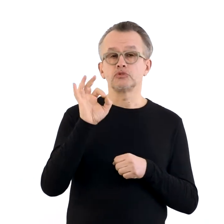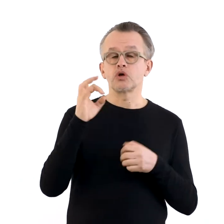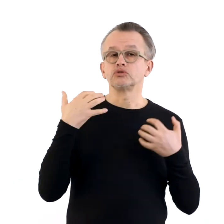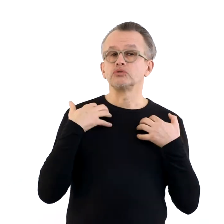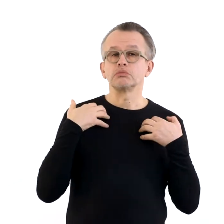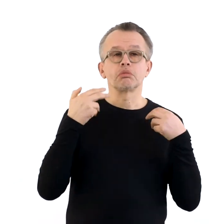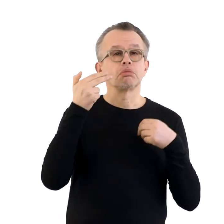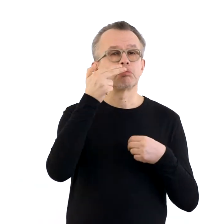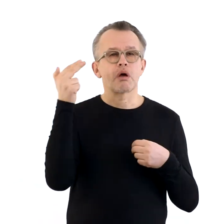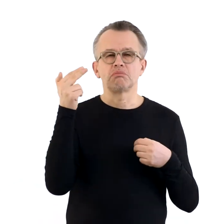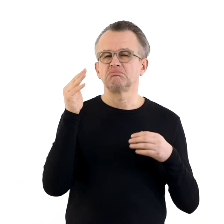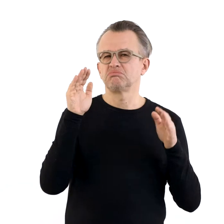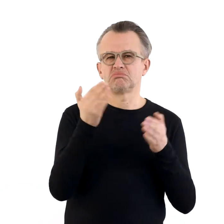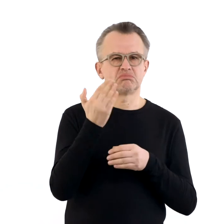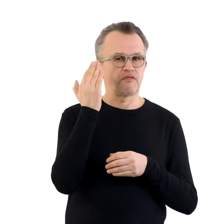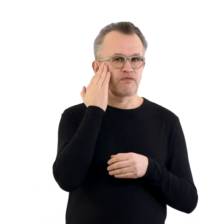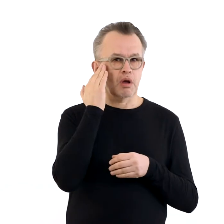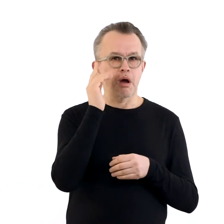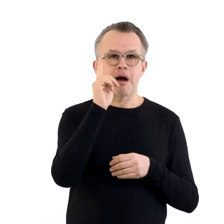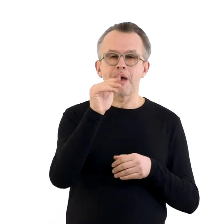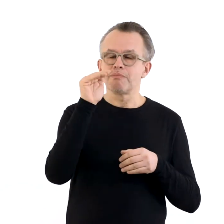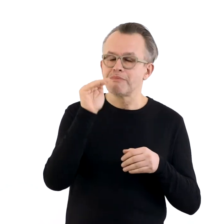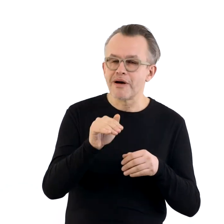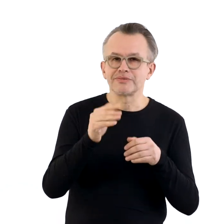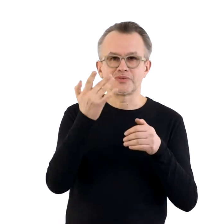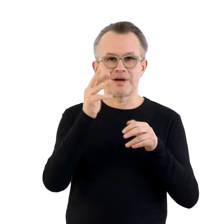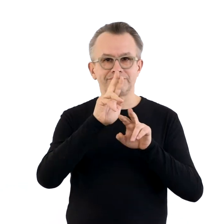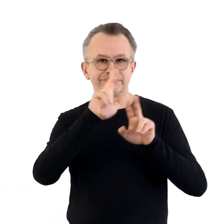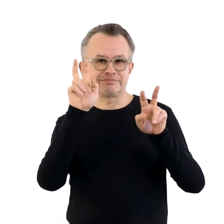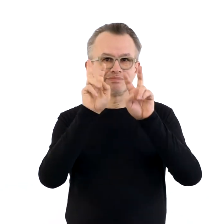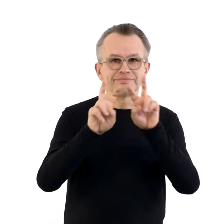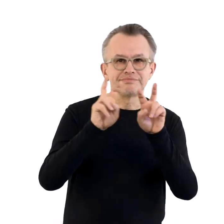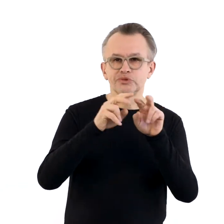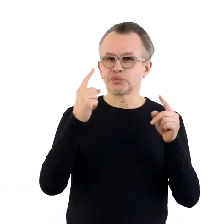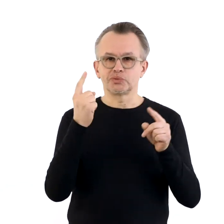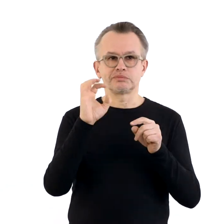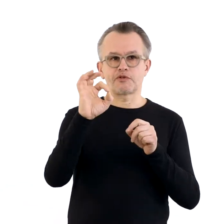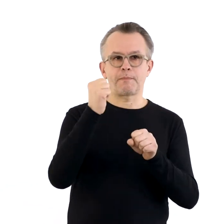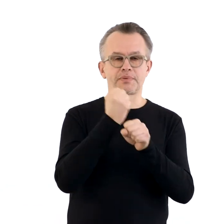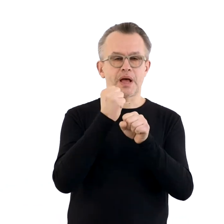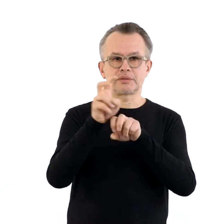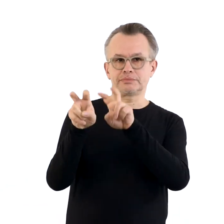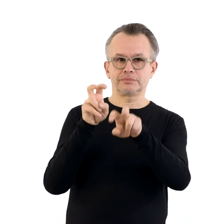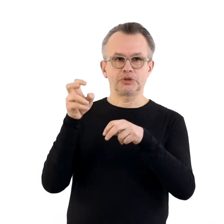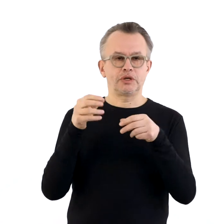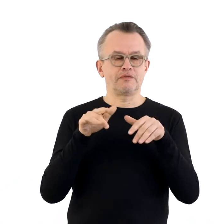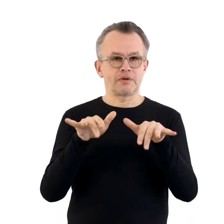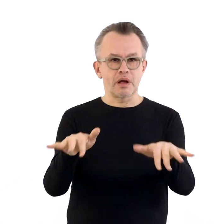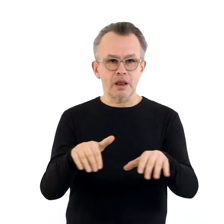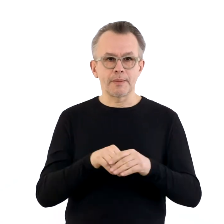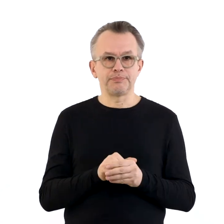Niewiele wiadomo na temat jego życia, z wyjątkiem tego co można wywnioskować z jego dzieł.